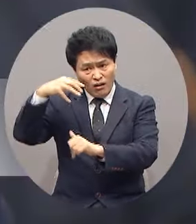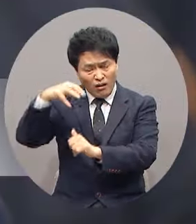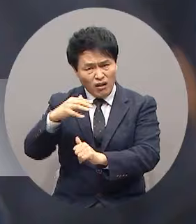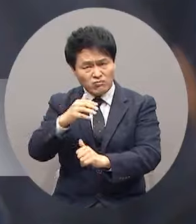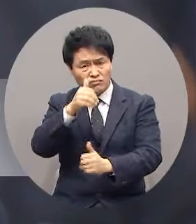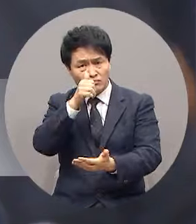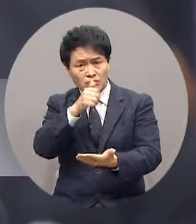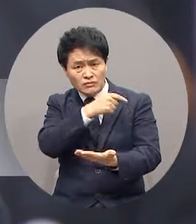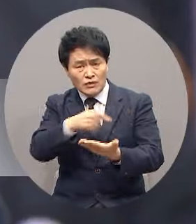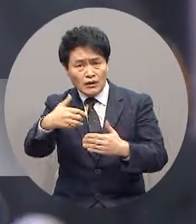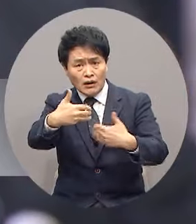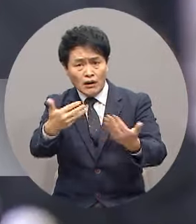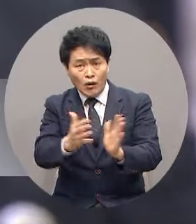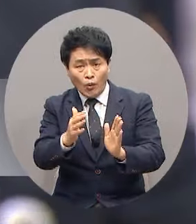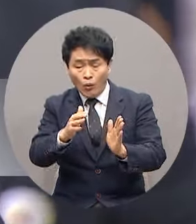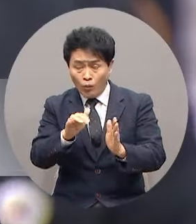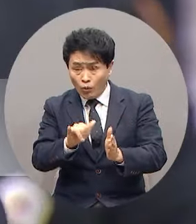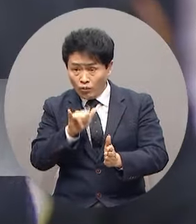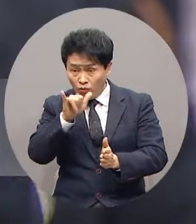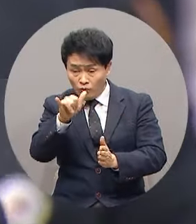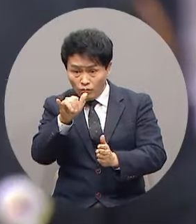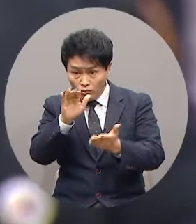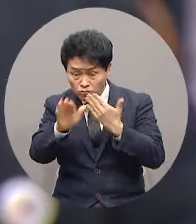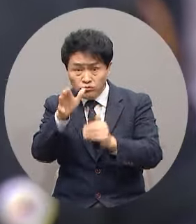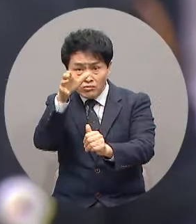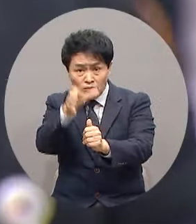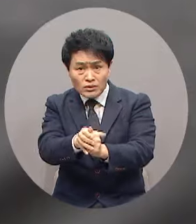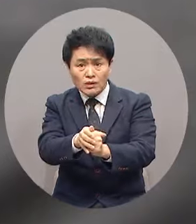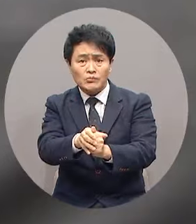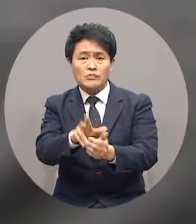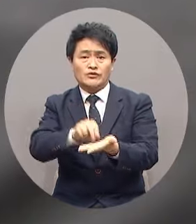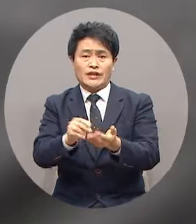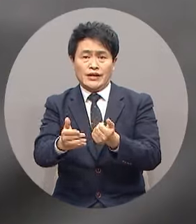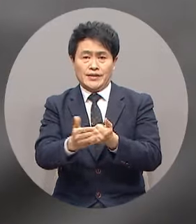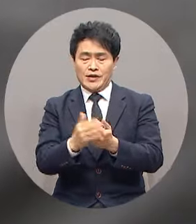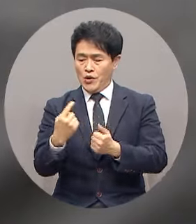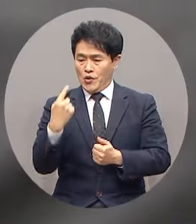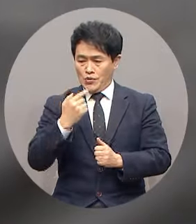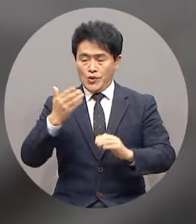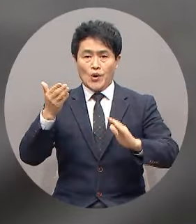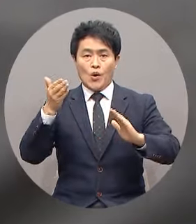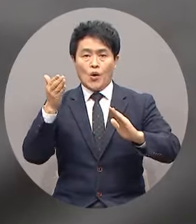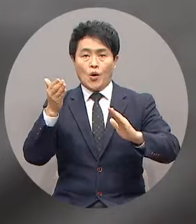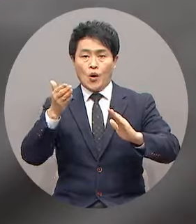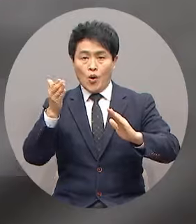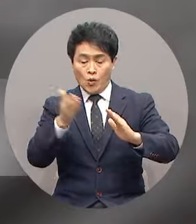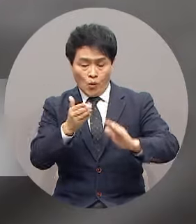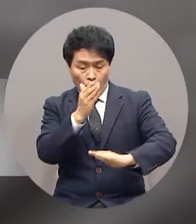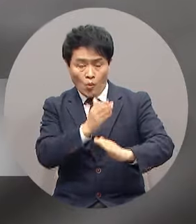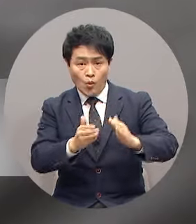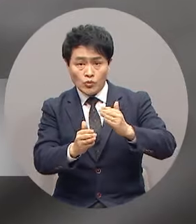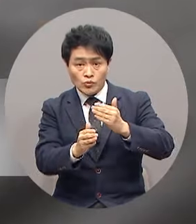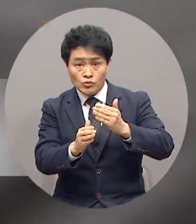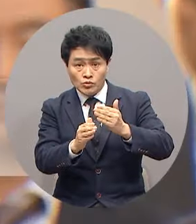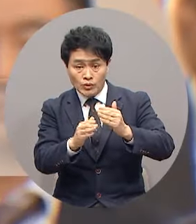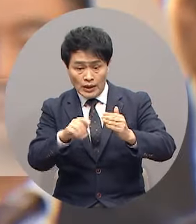하지만 해병대 최 상병 사건 수사 의혹의 핵심 피의자로 올해 1월 출국 금지된 사실이 임명 뒤에 알려지며 논란이일었습니다.